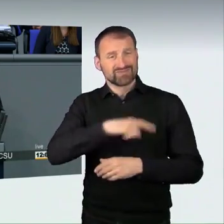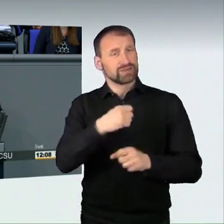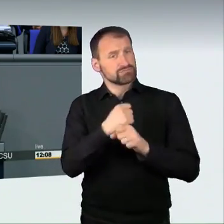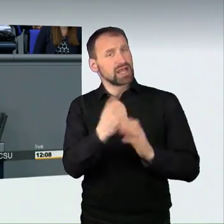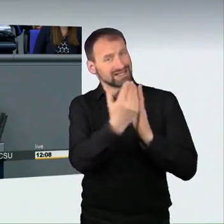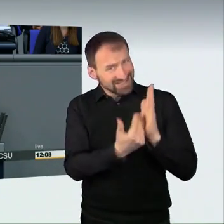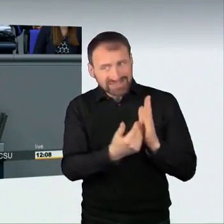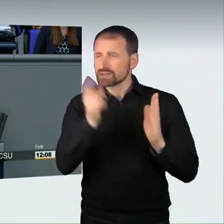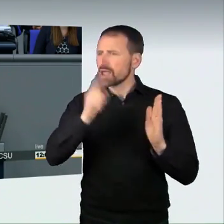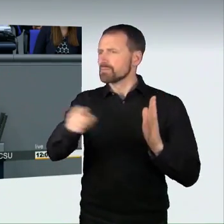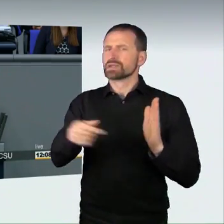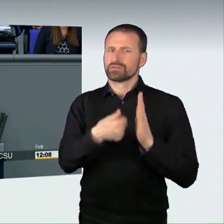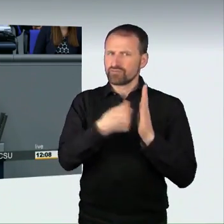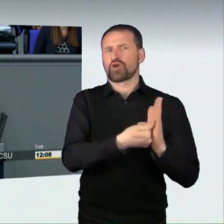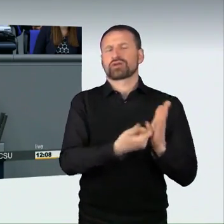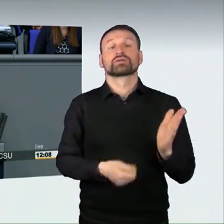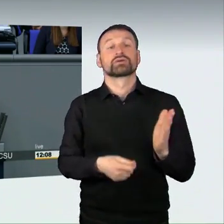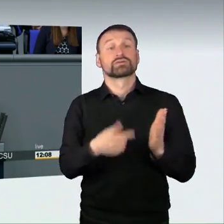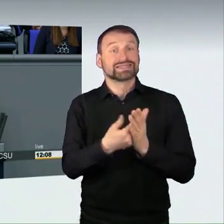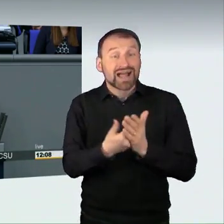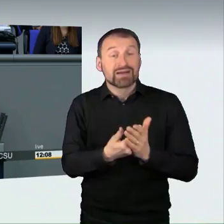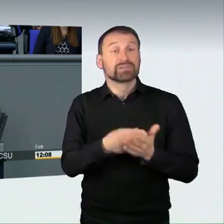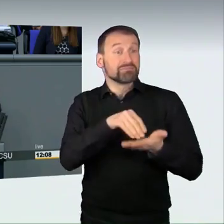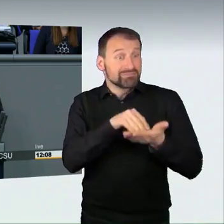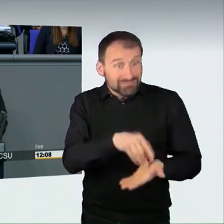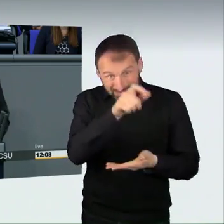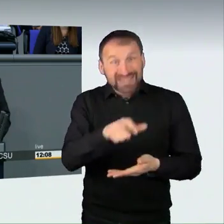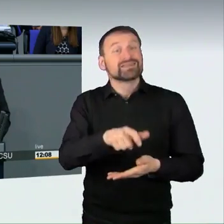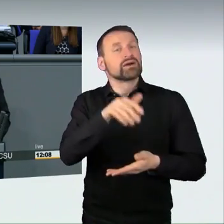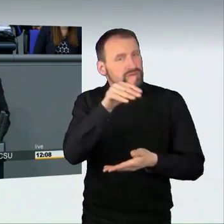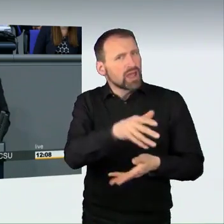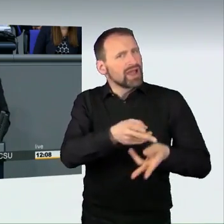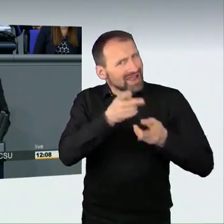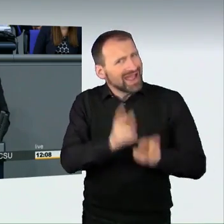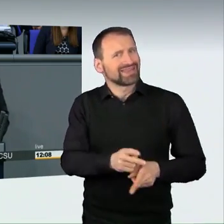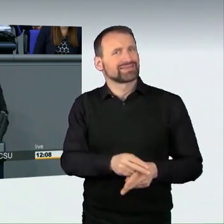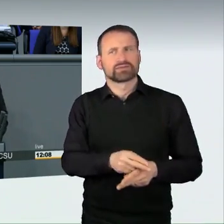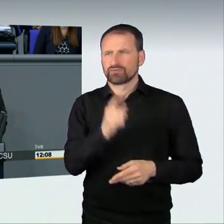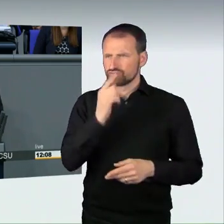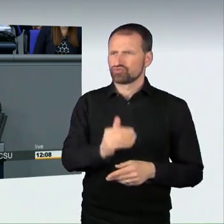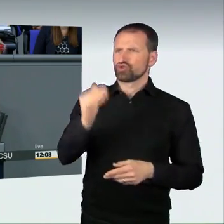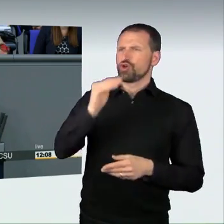ja auch Rechte an die Hand gegeben. Sie können die überhöhte Miete rügen und dann die zu viel gezahlte Miete zurückverlangen.